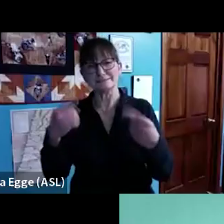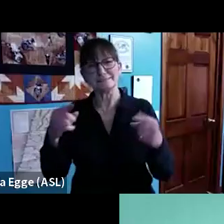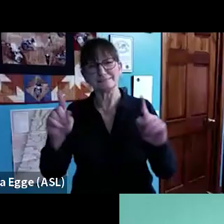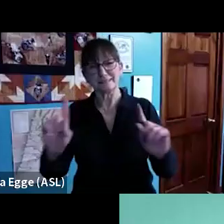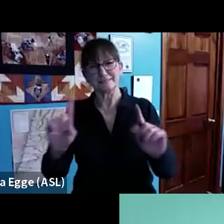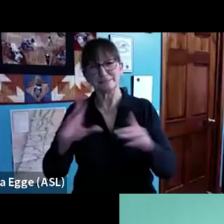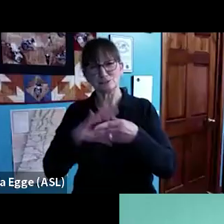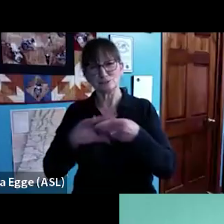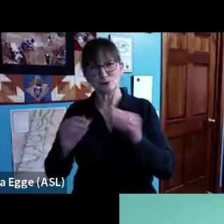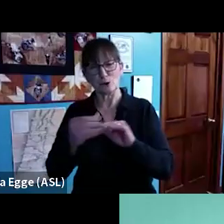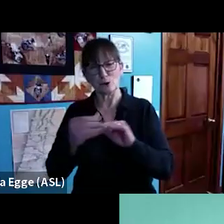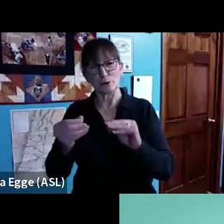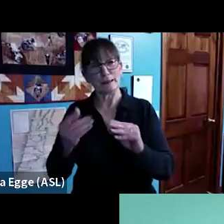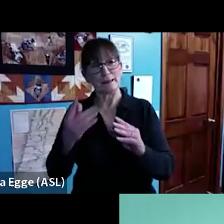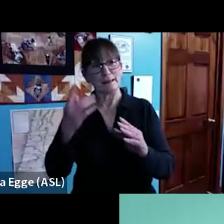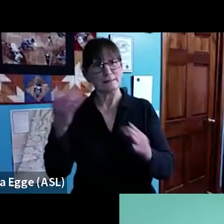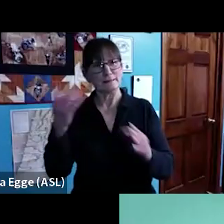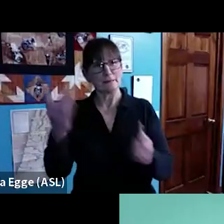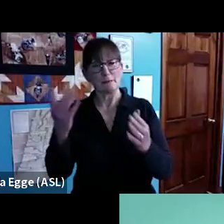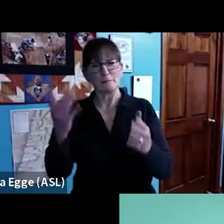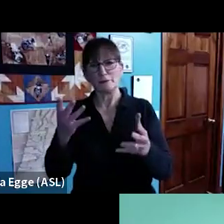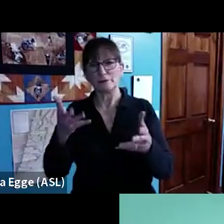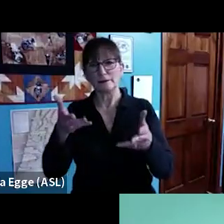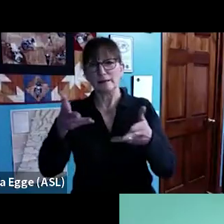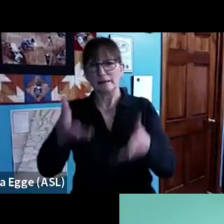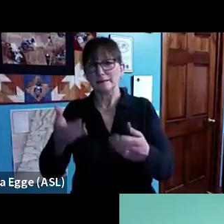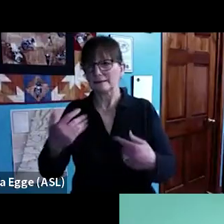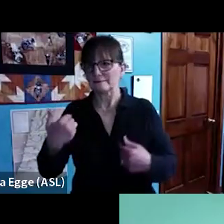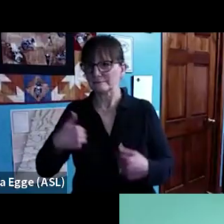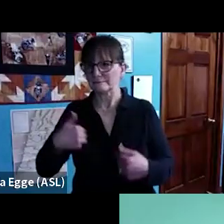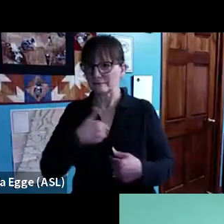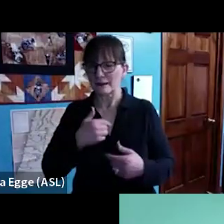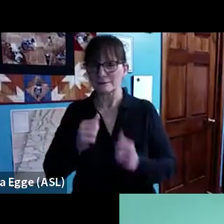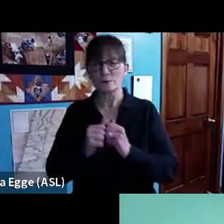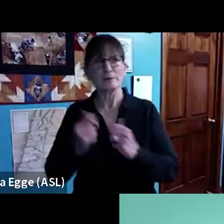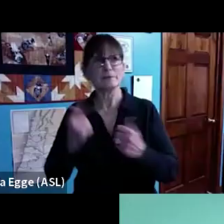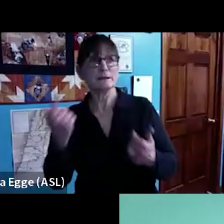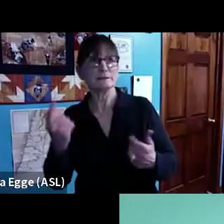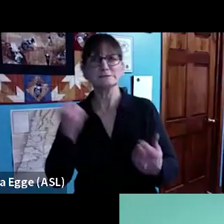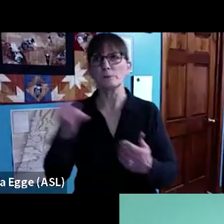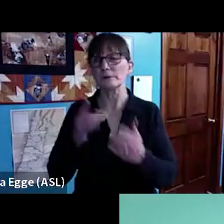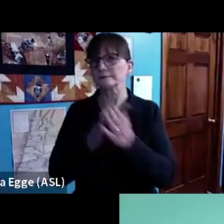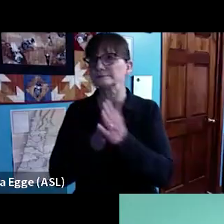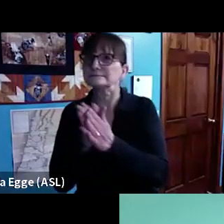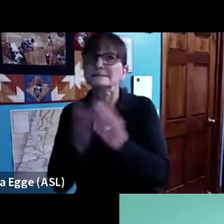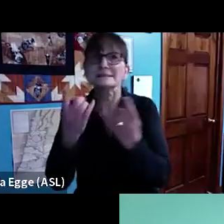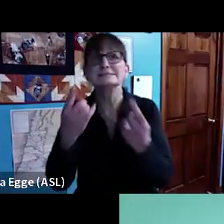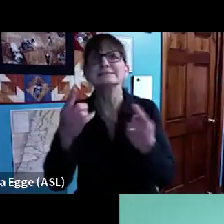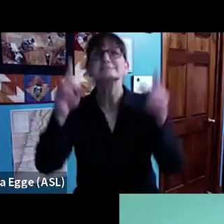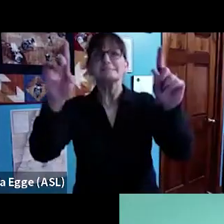Creo que, Pam, tal vez lo último que compartiría es que, y lo mencioné un poco antes,